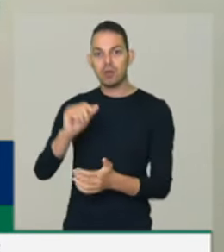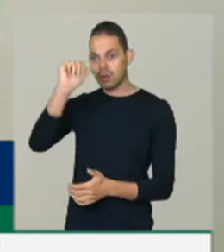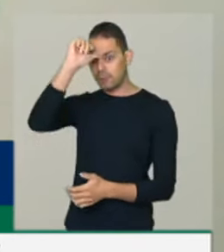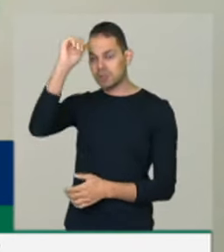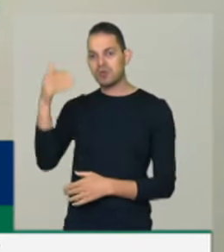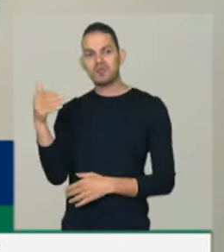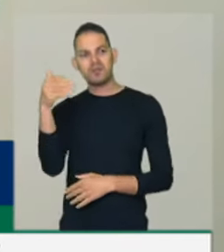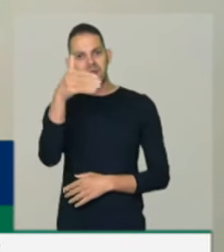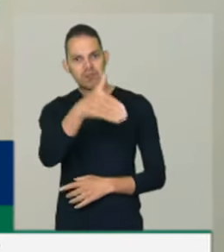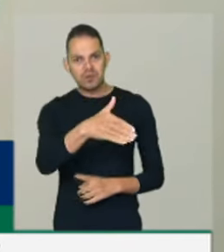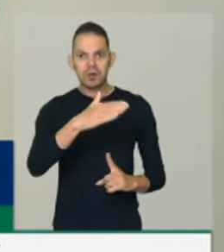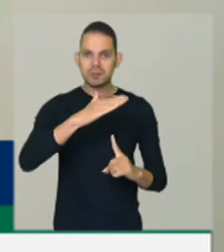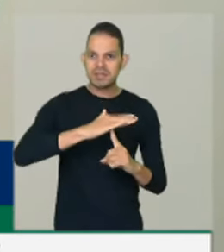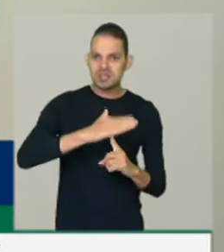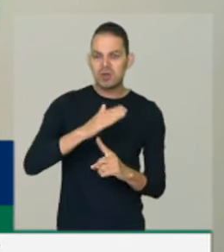PARANÁ É ... E TAMBÉM NÃO TEVE APOIO DE COLEGAS, ALIÁS,